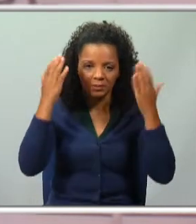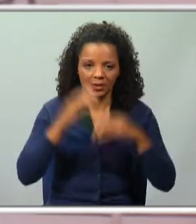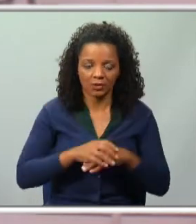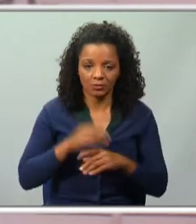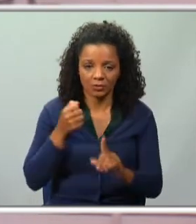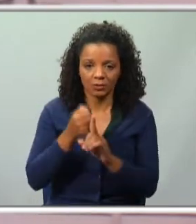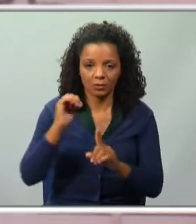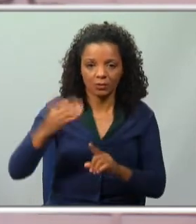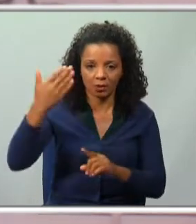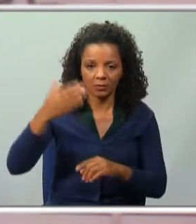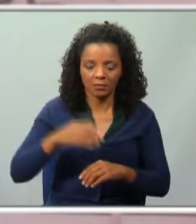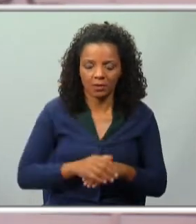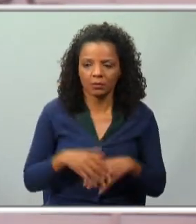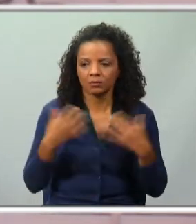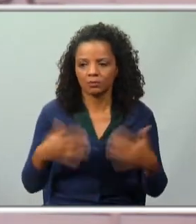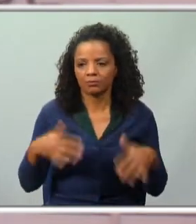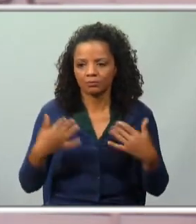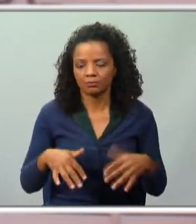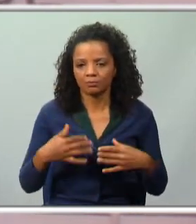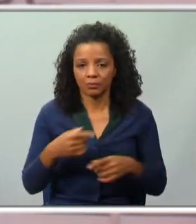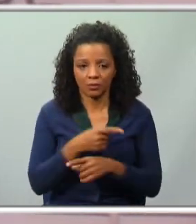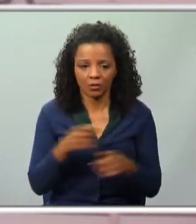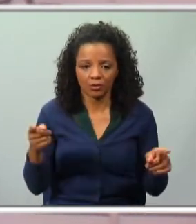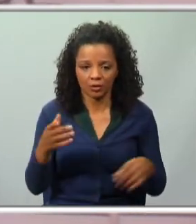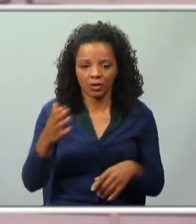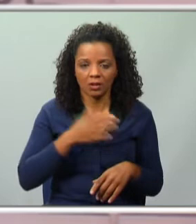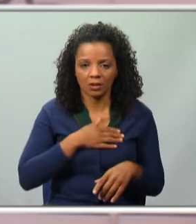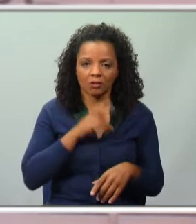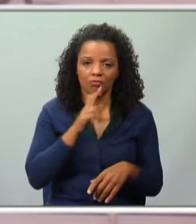primeiro desafio mais do que brilhante vocês até me deram resposta aí de casa 第一次挑戰不止精彩你甚至在家裡給了我一個答复